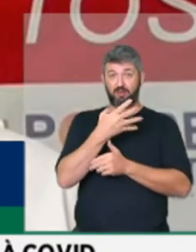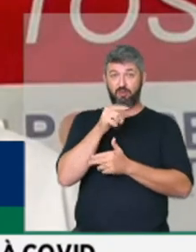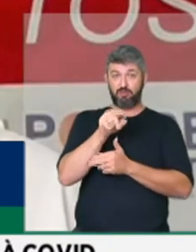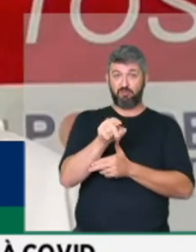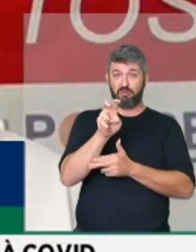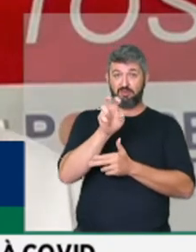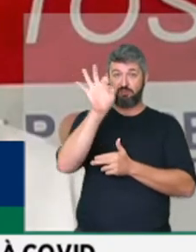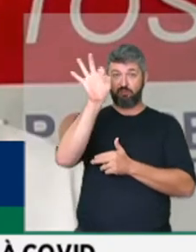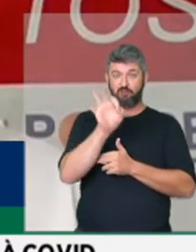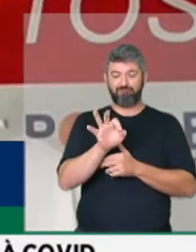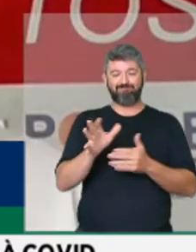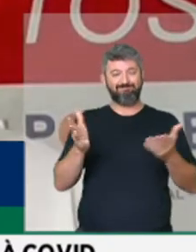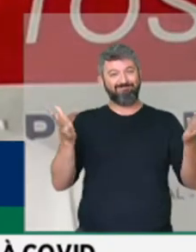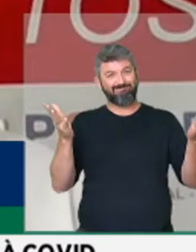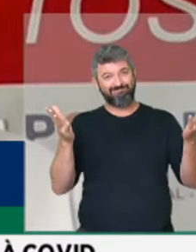NESSE PERÍODO... PRESIDENTE